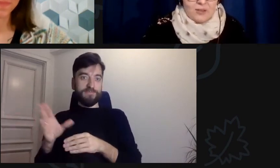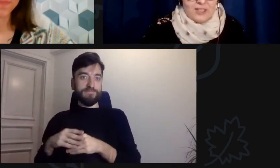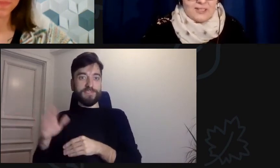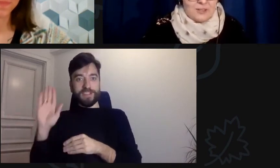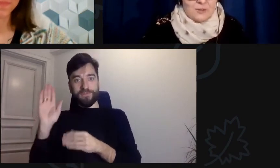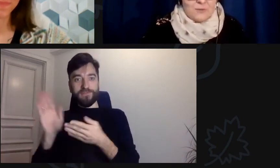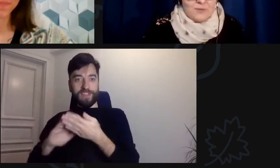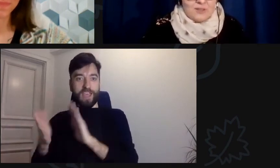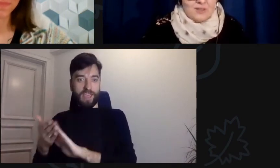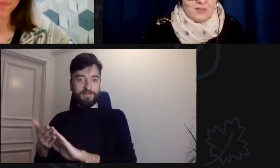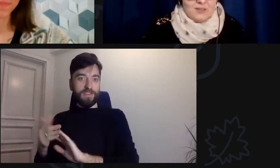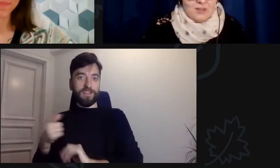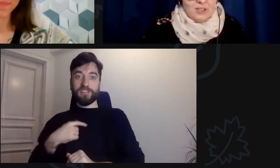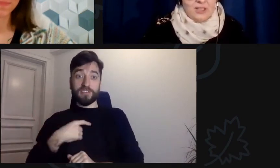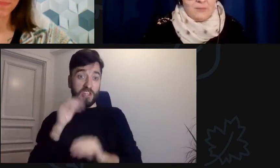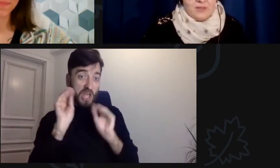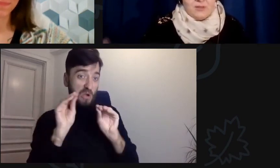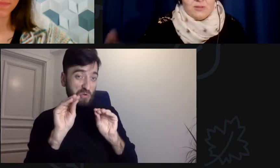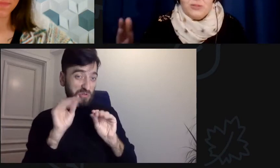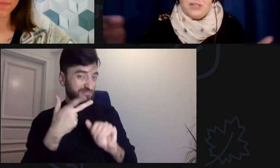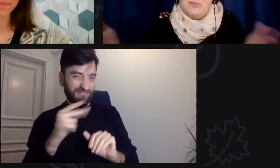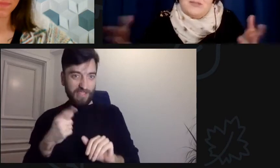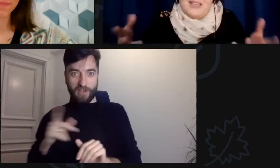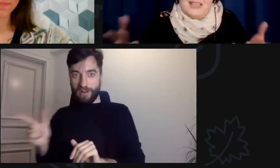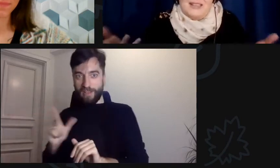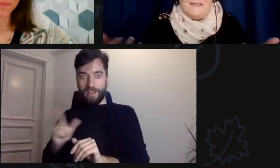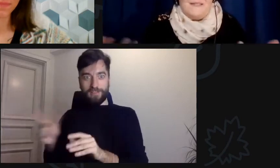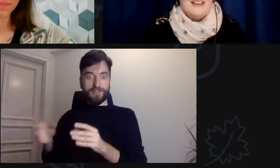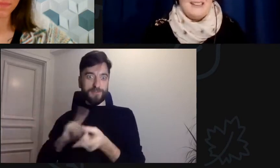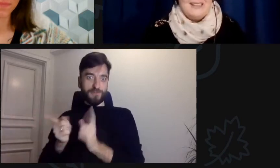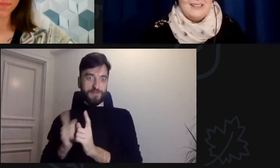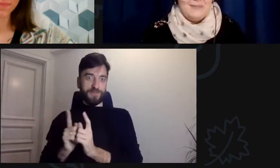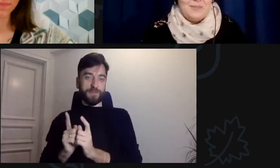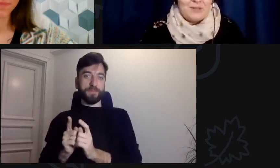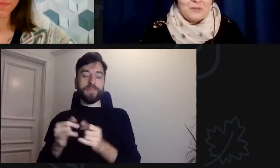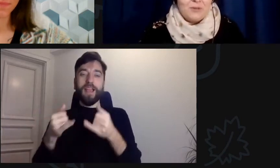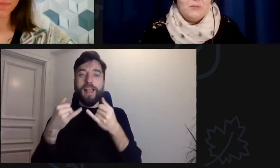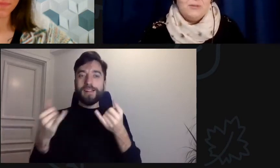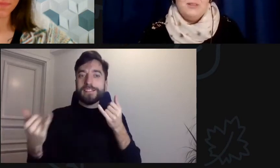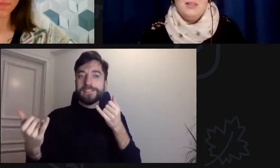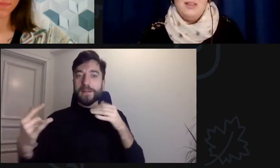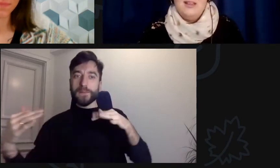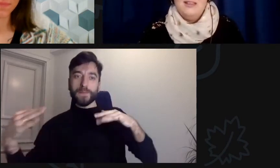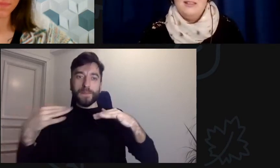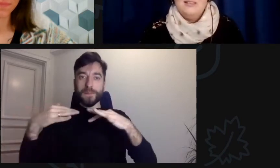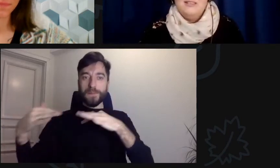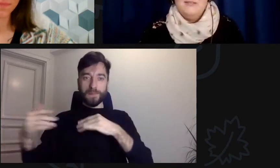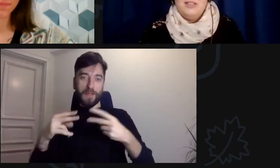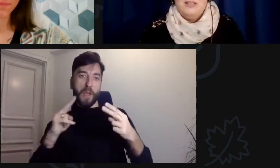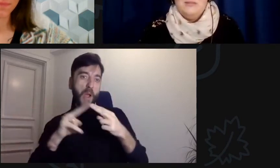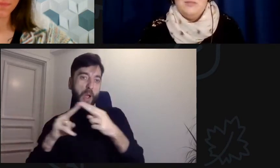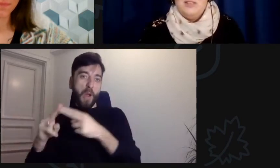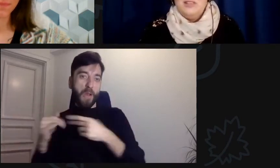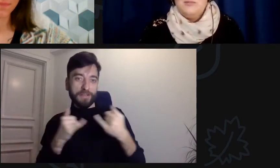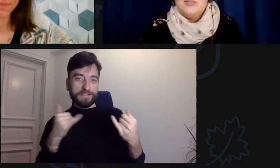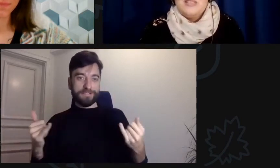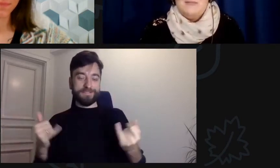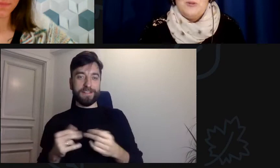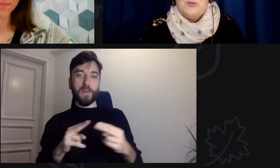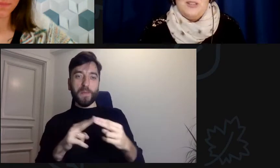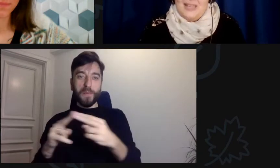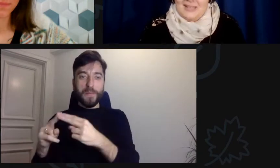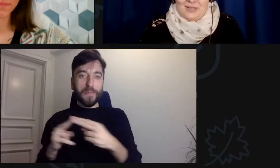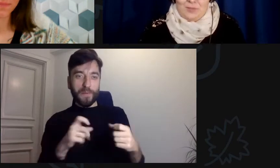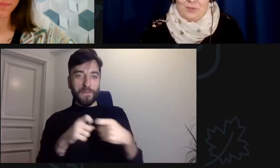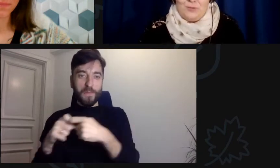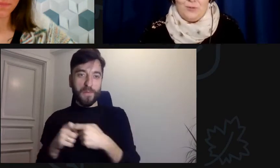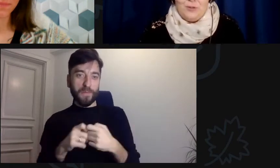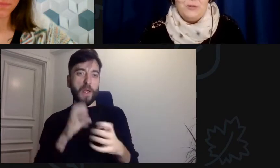One jakby pracują na innych falach. Inny rodzaj komunikacji jest pomiędzy nimi.